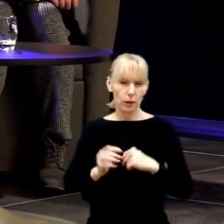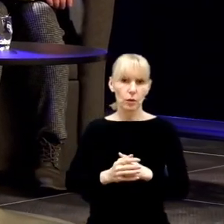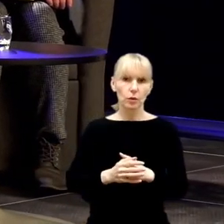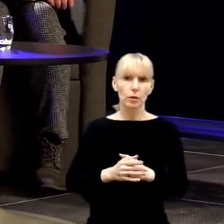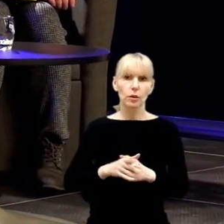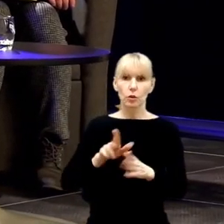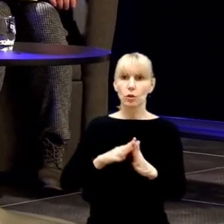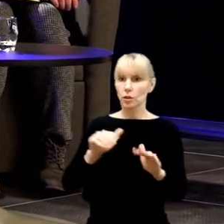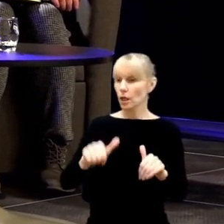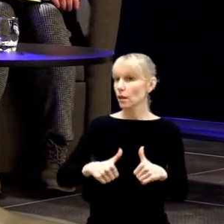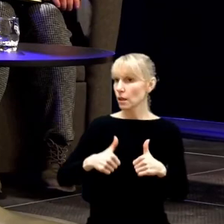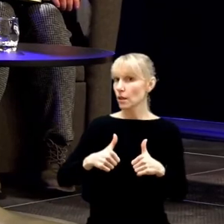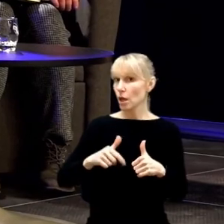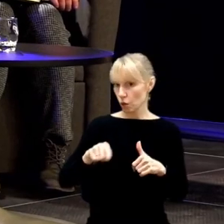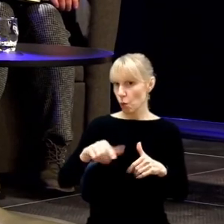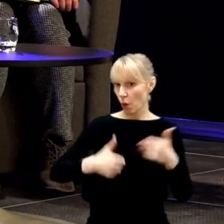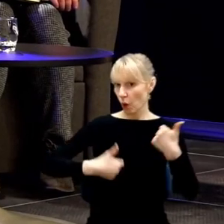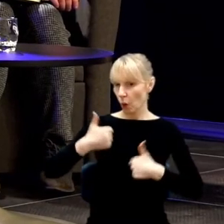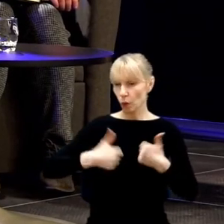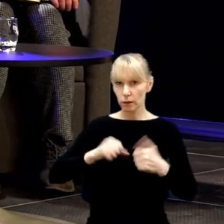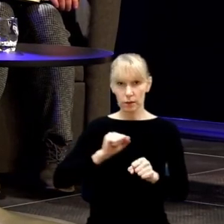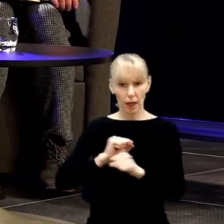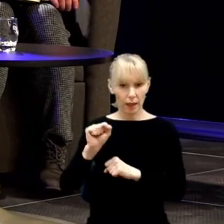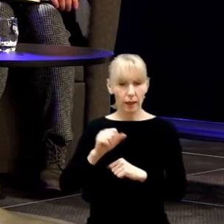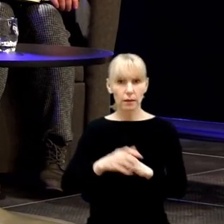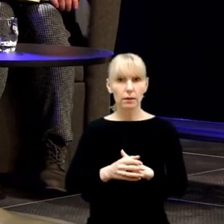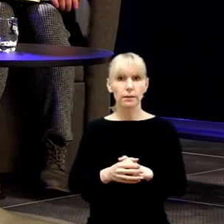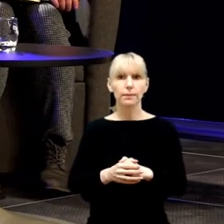a jeśli tak, to jakie są przewagi tego, co udało się już zrealizować?